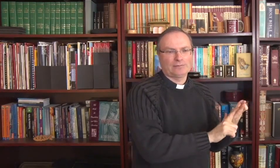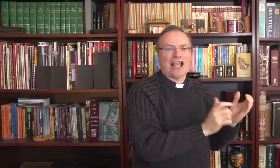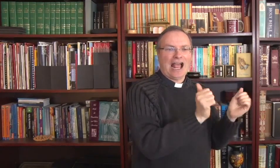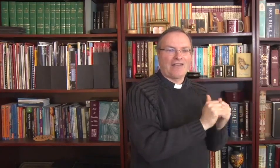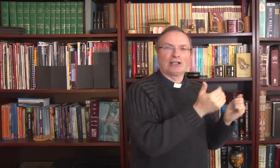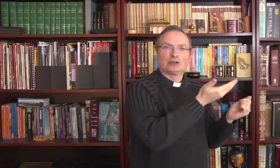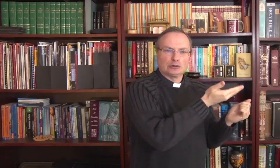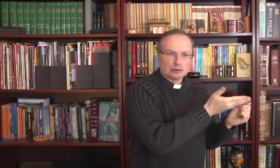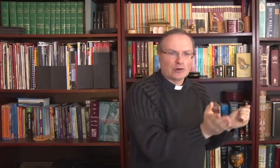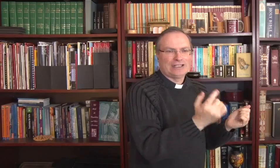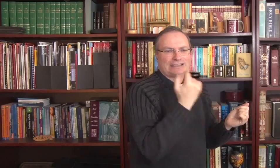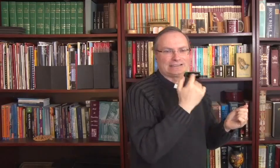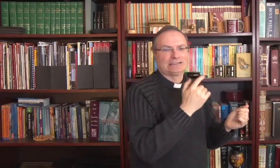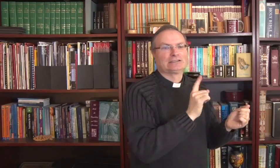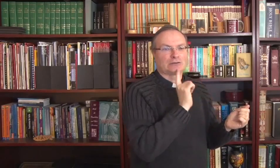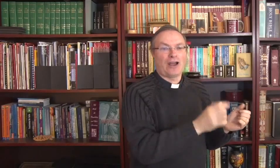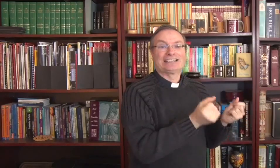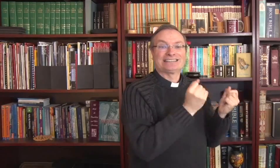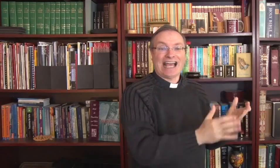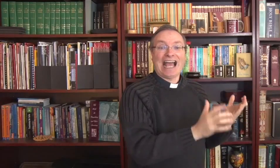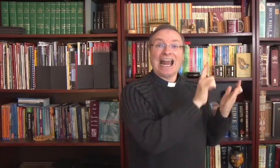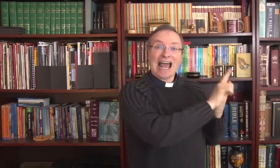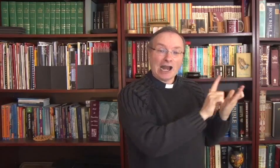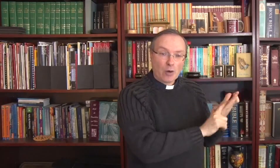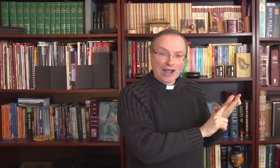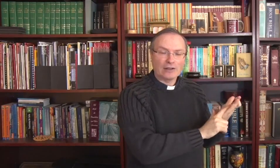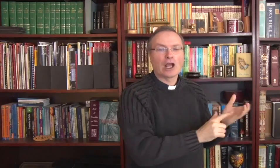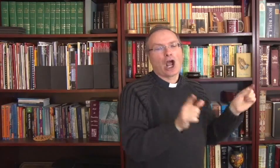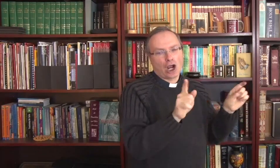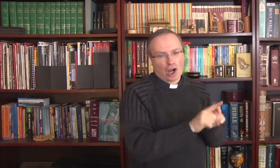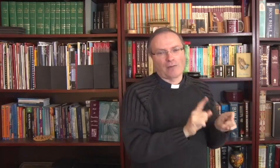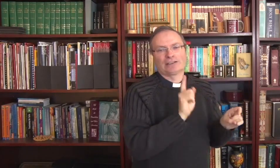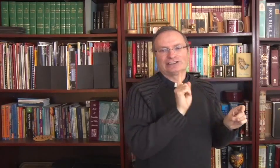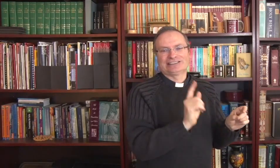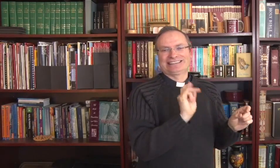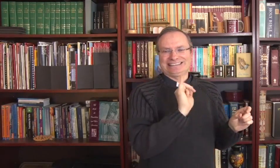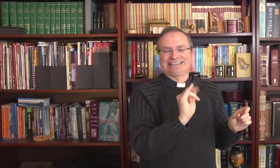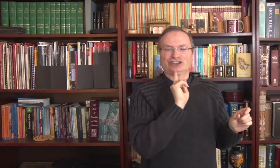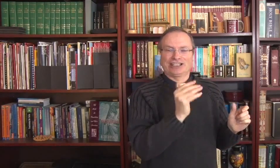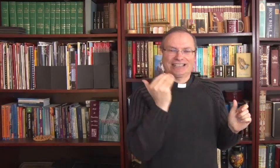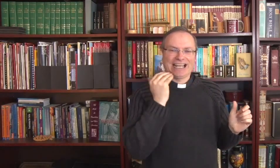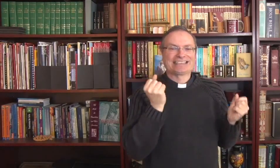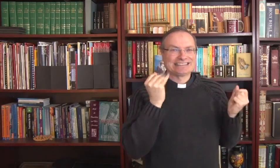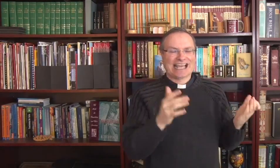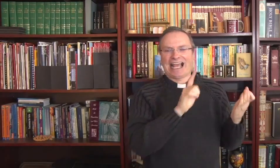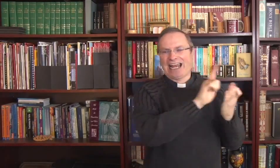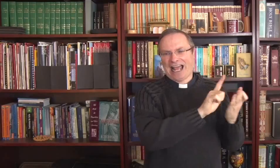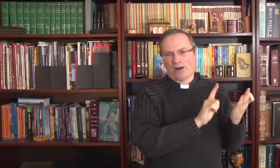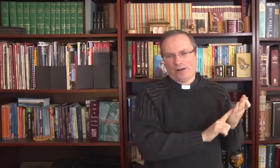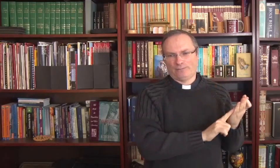avec ceux qui sont sans la loi, comme si j’étais sans la loi